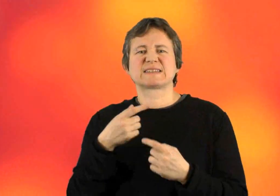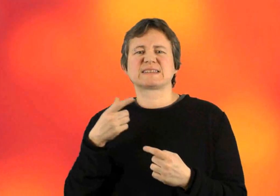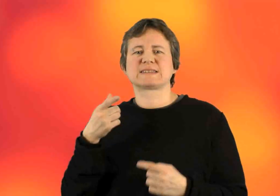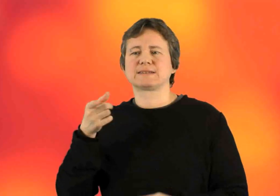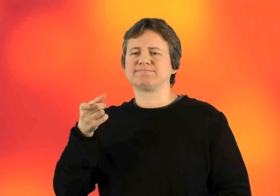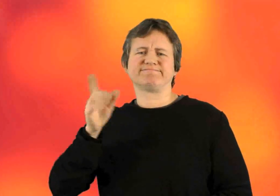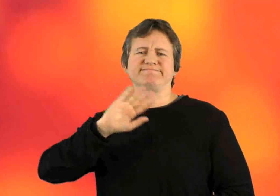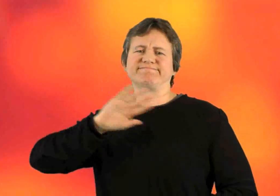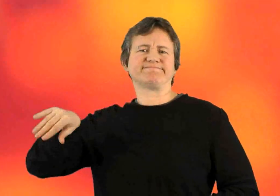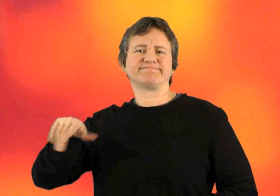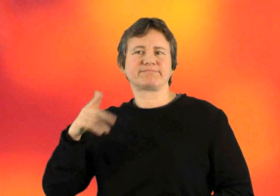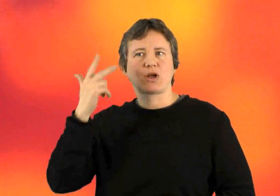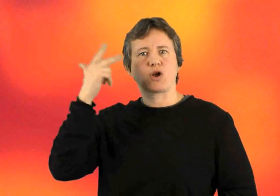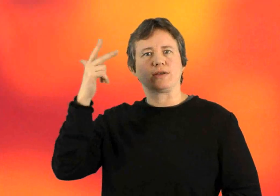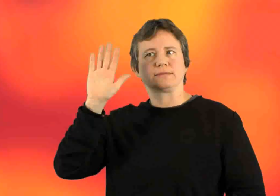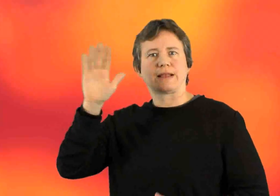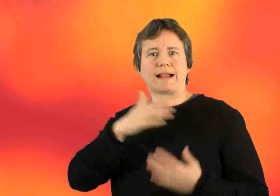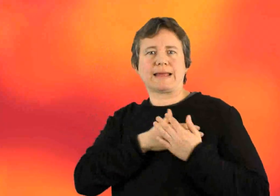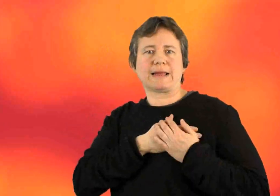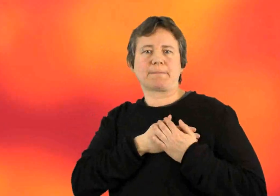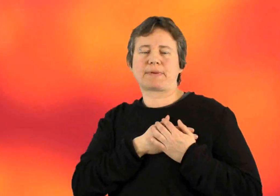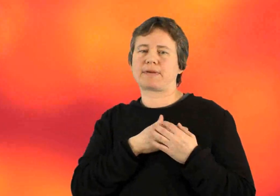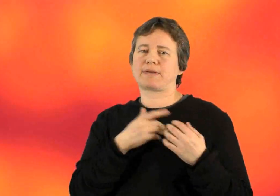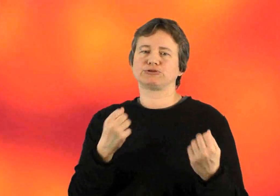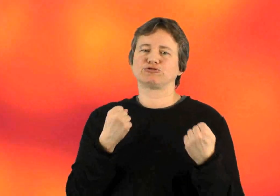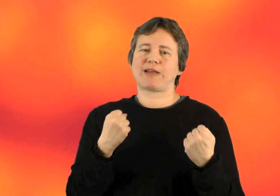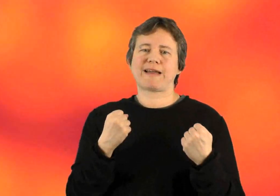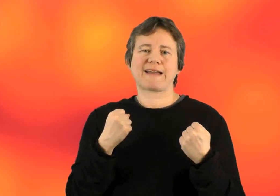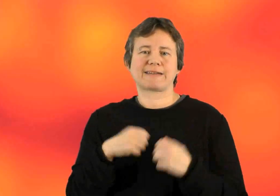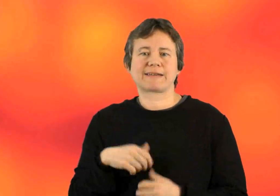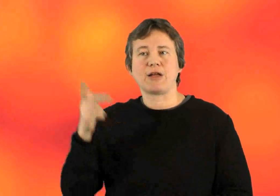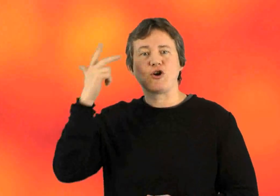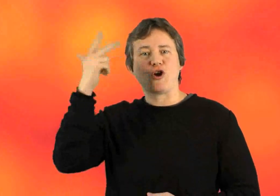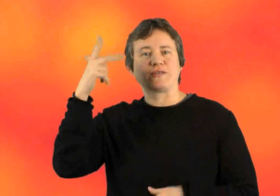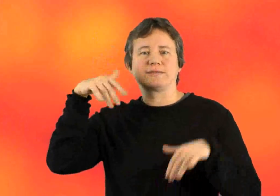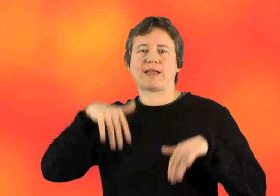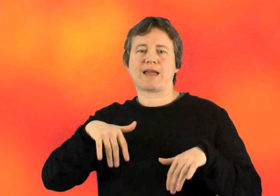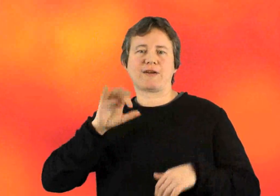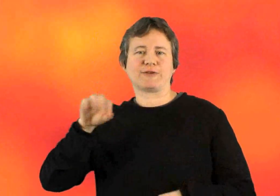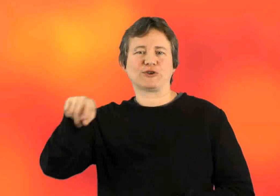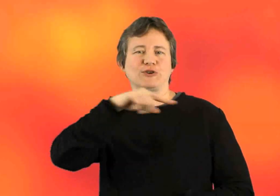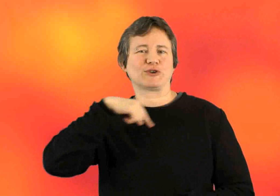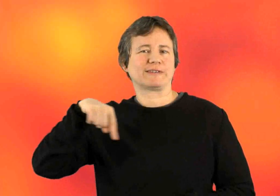Das kann ich alles weg schieben Gottes Liebe ist stark Gott ist da für uns